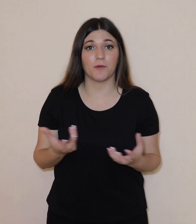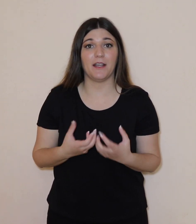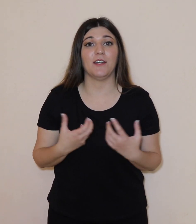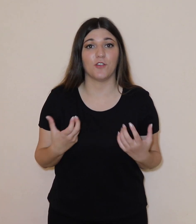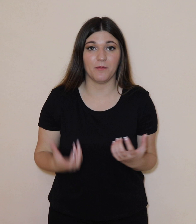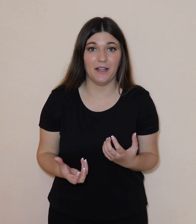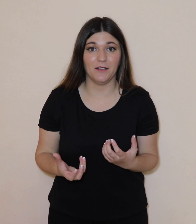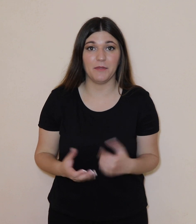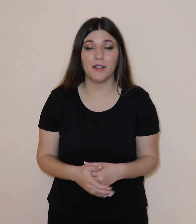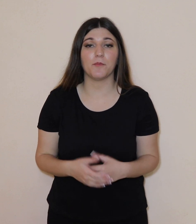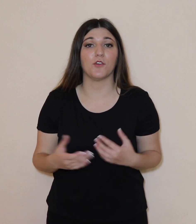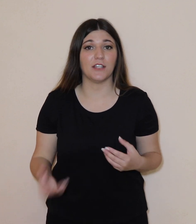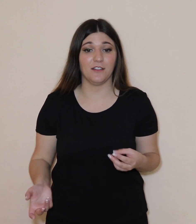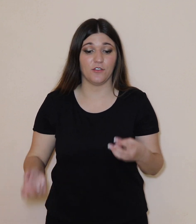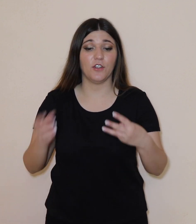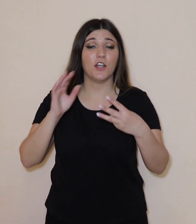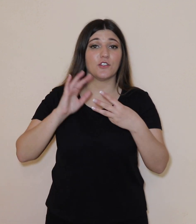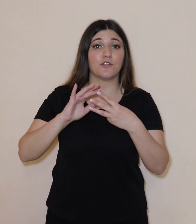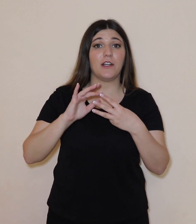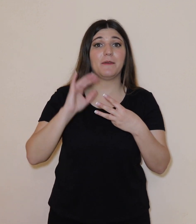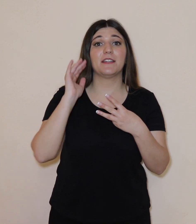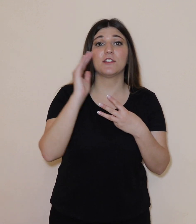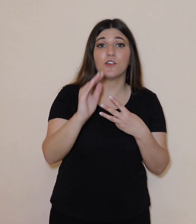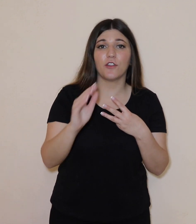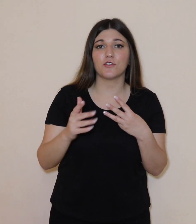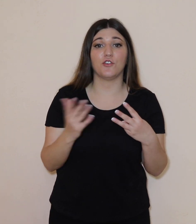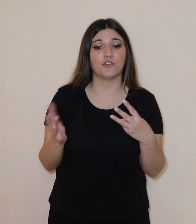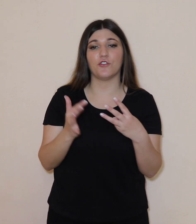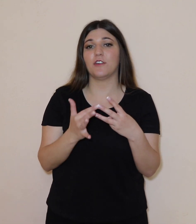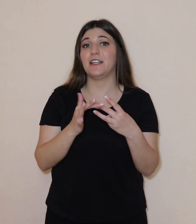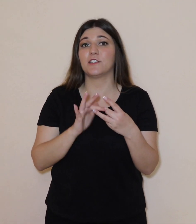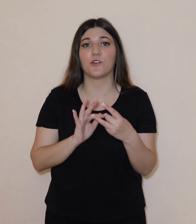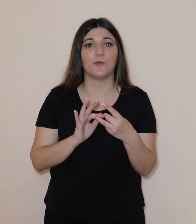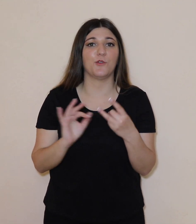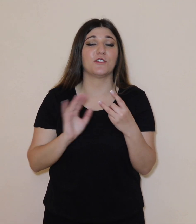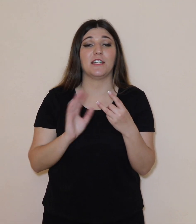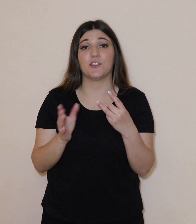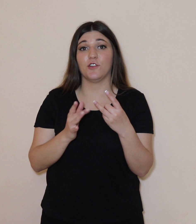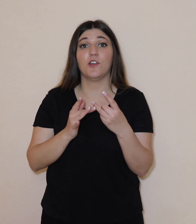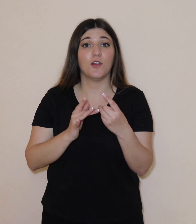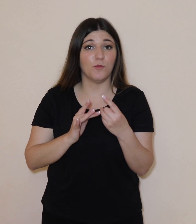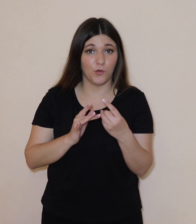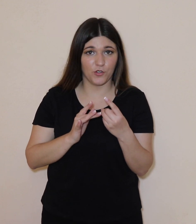forma normal ¿bien? Por lo tanto son solamente sordos no son ni sordos, mudos, ni son mudos.